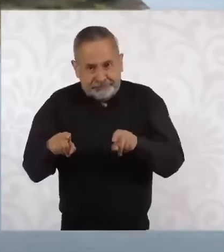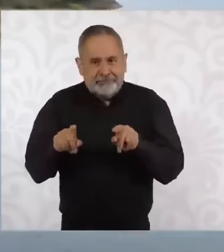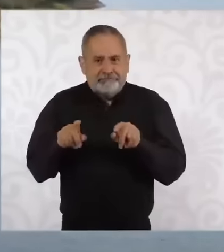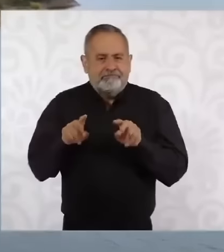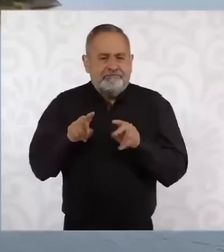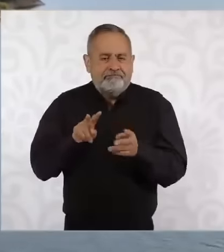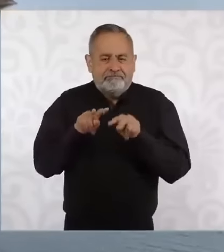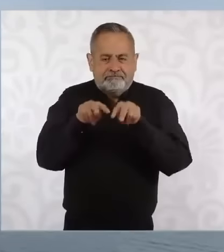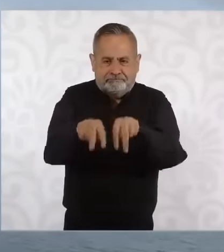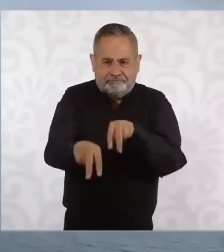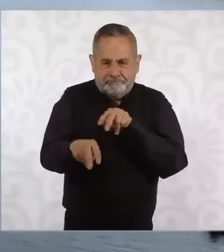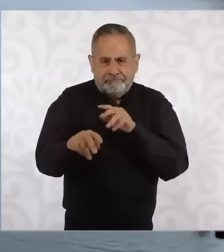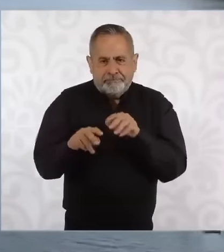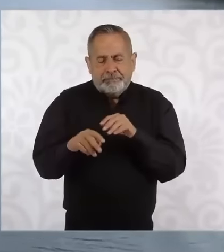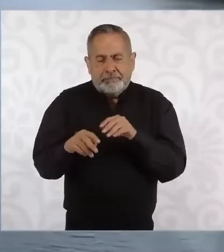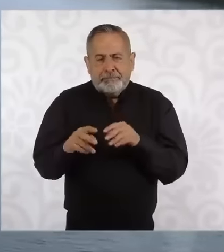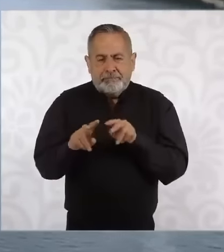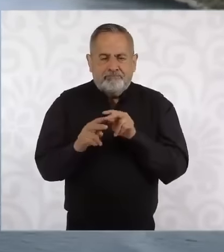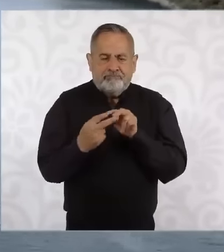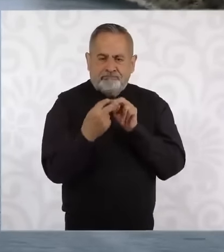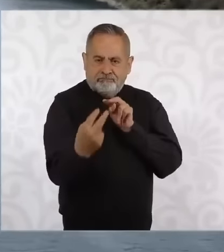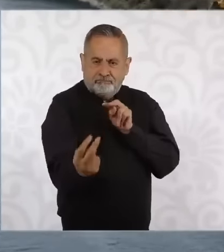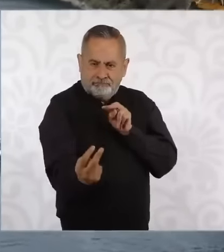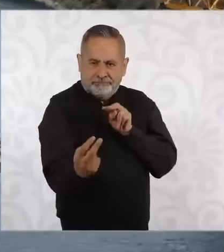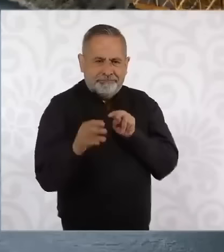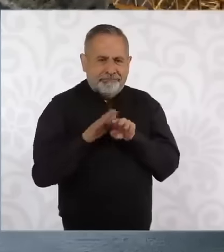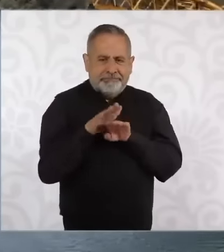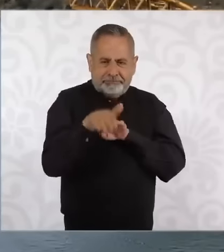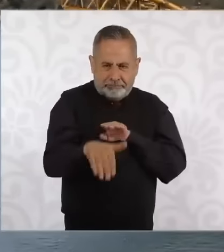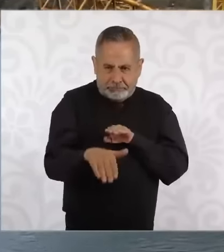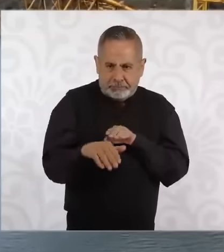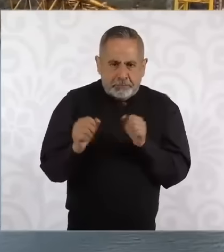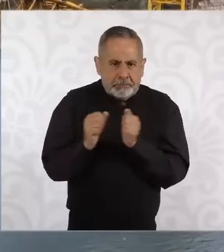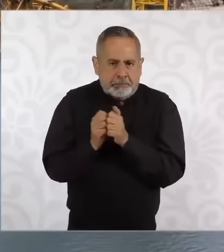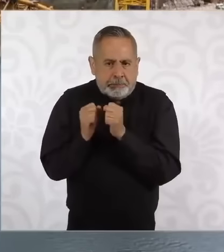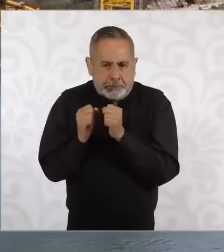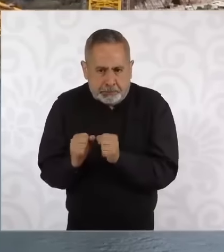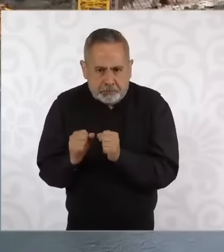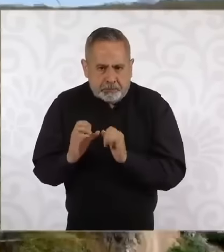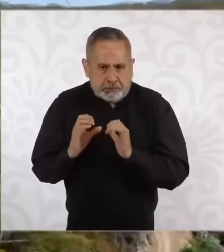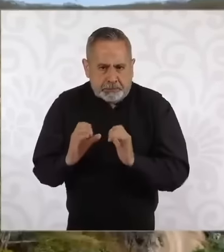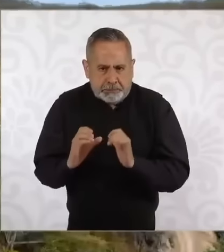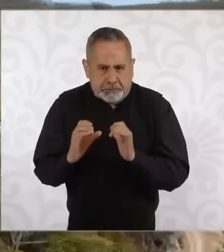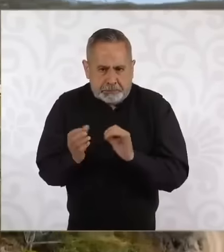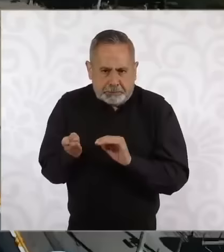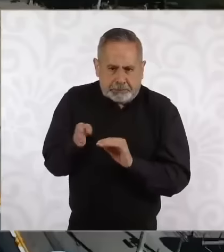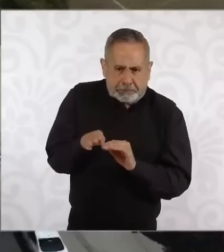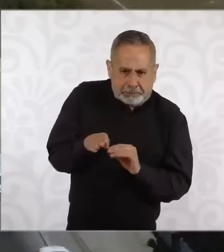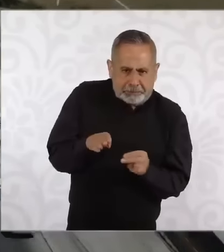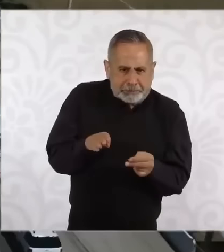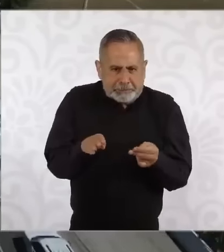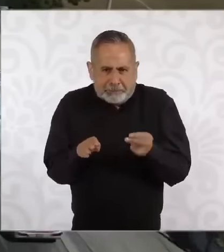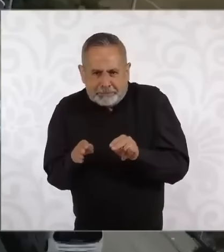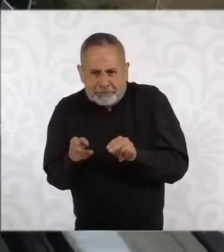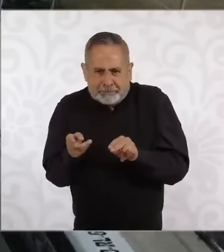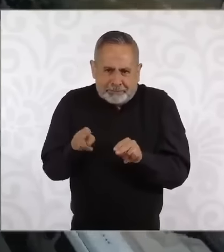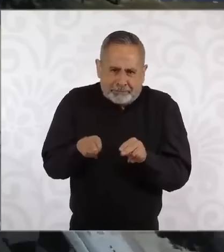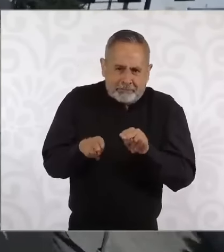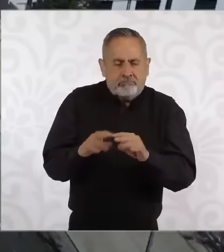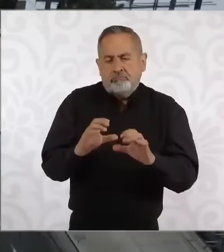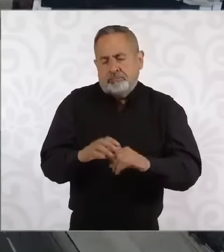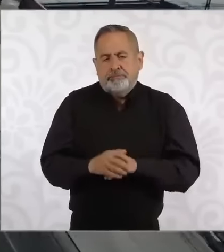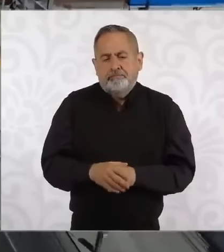va avanzando este en orden con mucha seguridad. La siguiente, eh, Pérez Escobosa, que ya se abrió